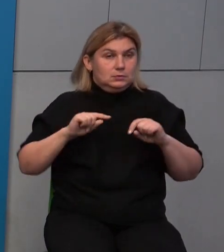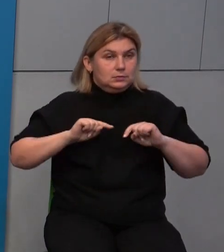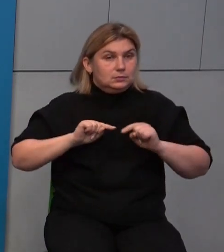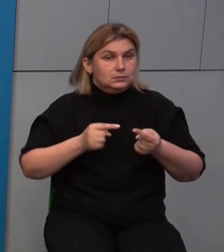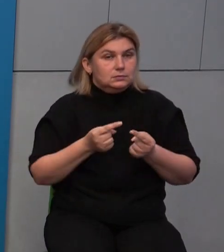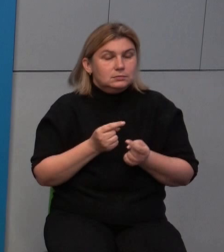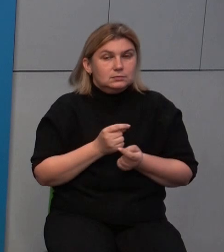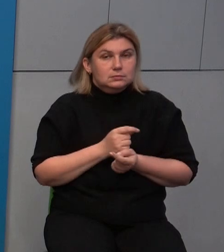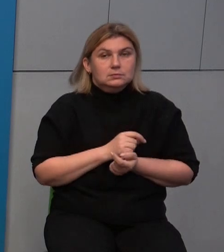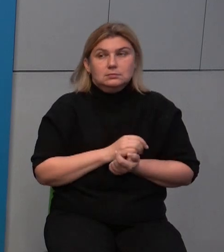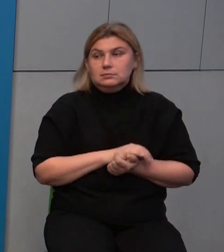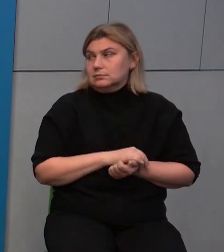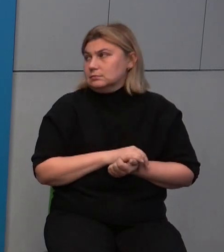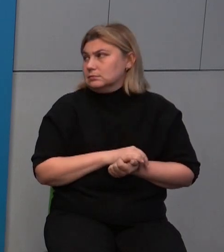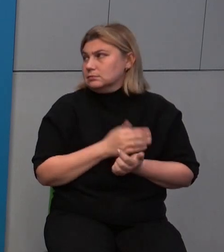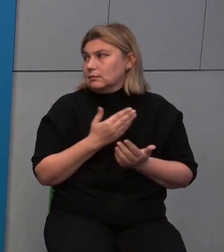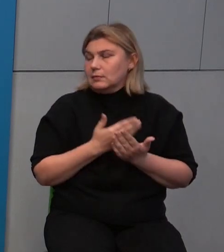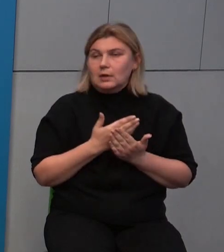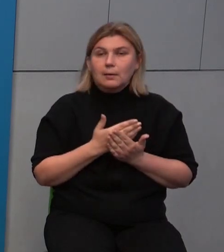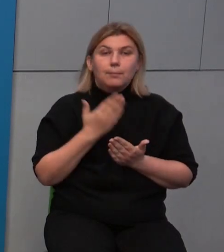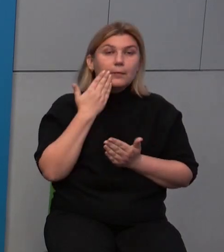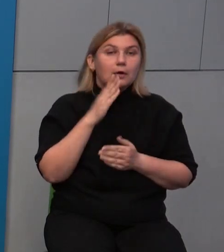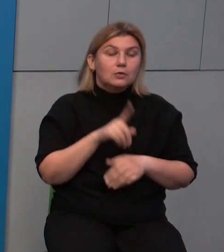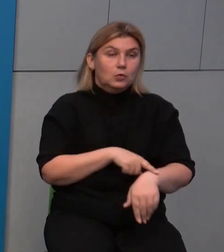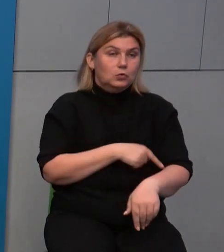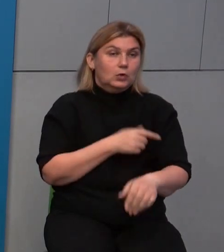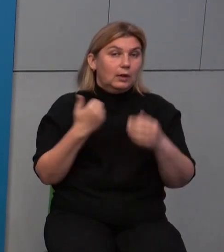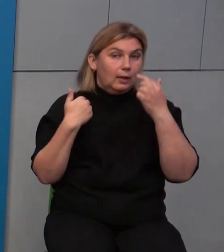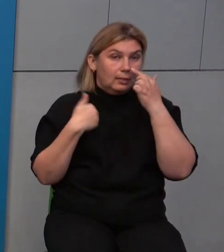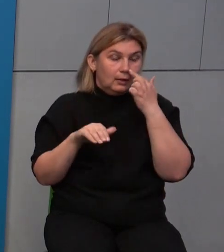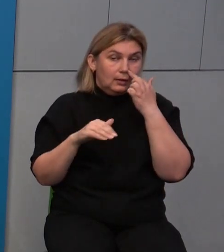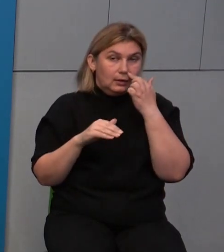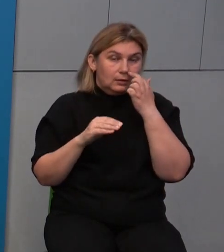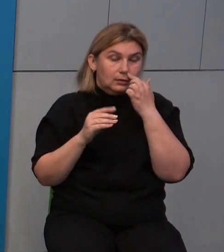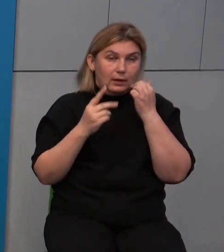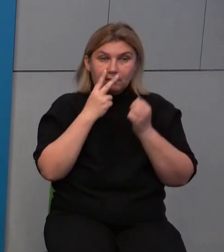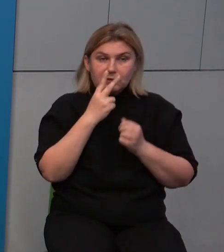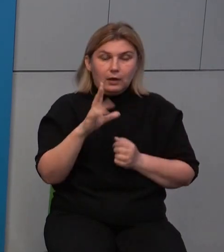I dlatego przez bardzo długi czas w ogóle nie chciał, widząc los swoich kolegów